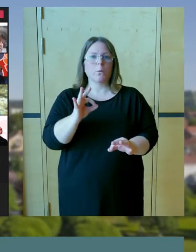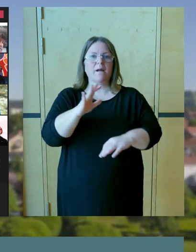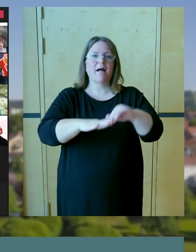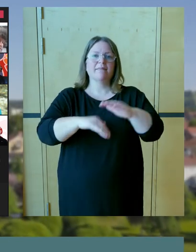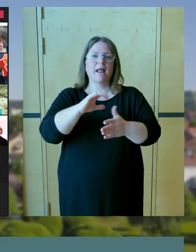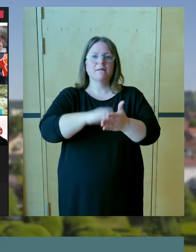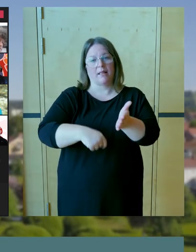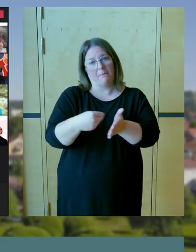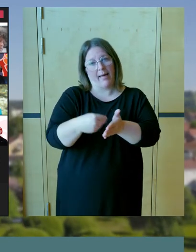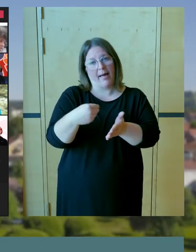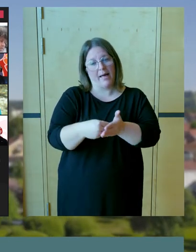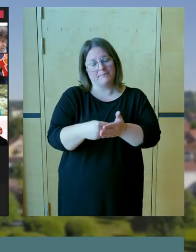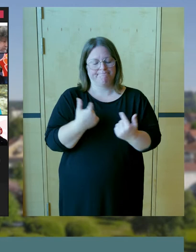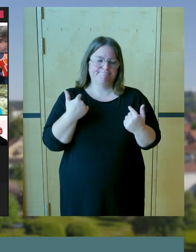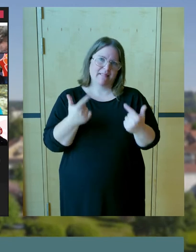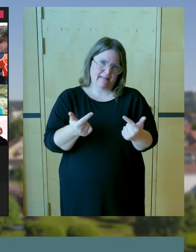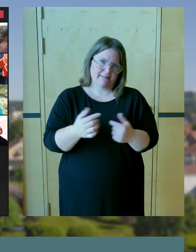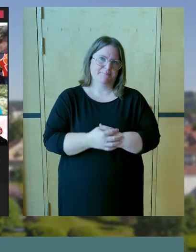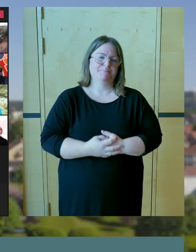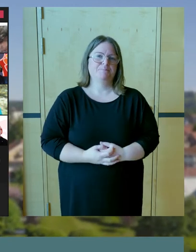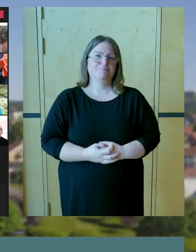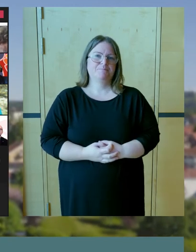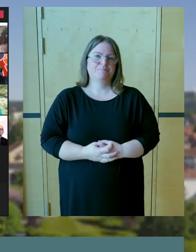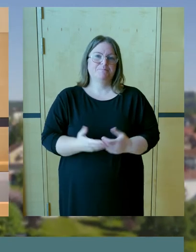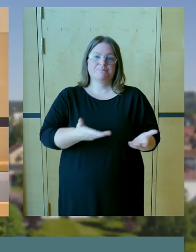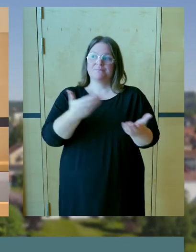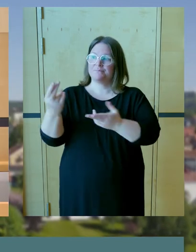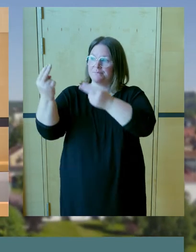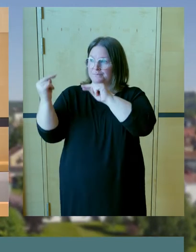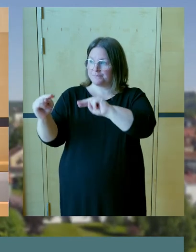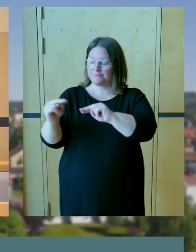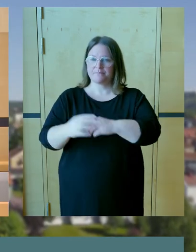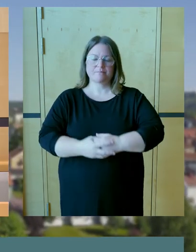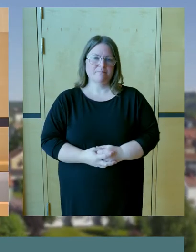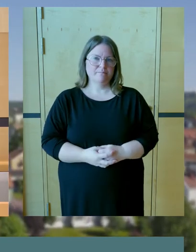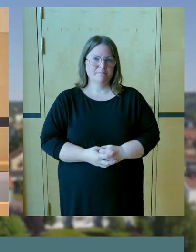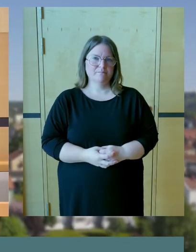Tack så mycket Det ska du lämna jorden Stina Engström liberalerna allt är efternamnet Linden Varsågod